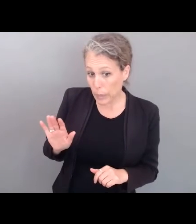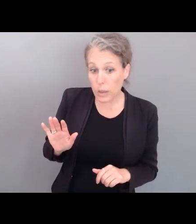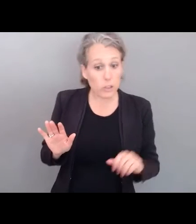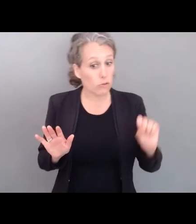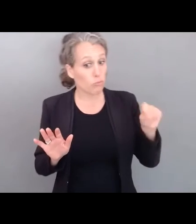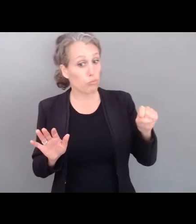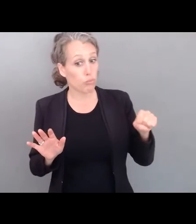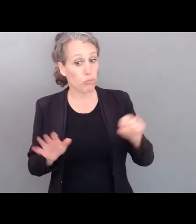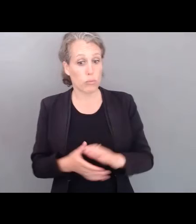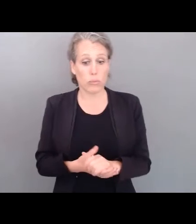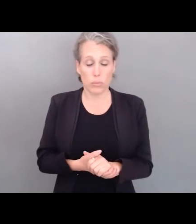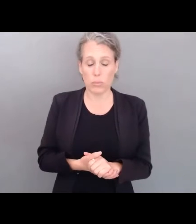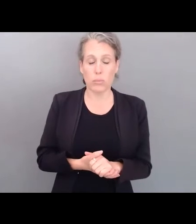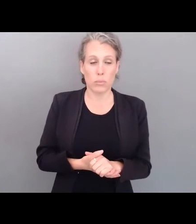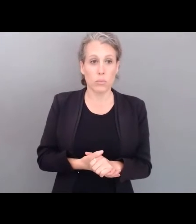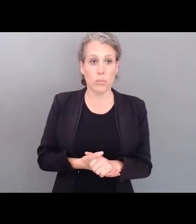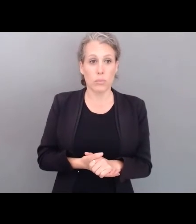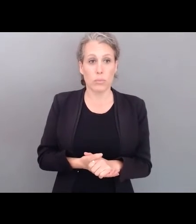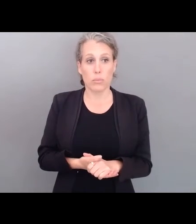: ELIZABETH: ¿Hola? está bien. Avanzar.